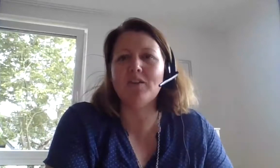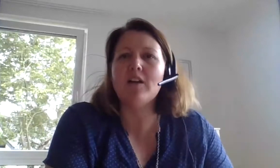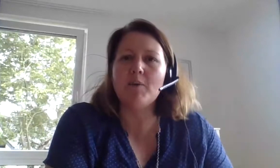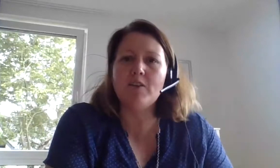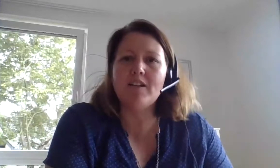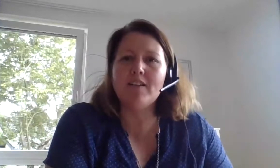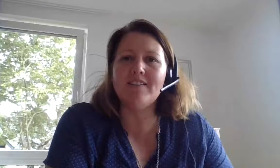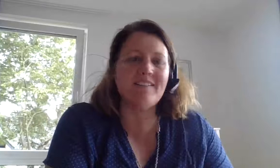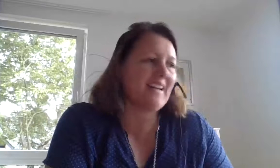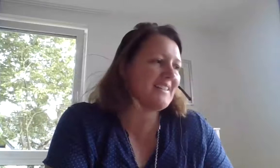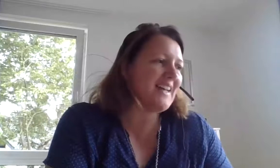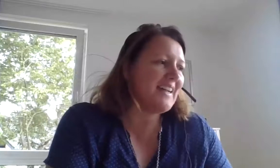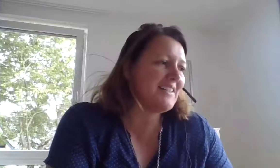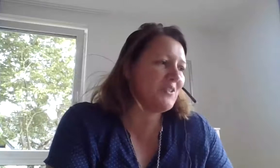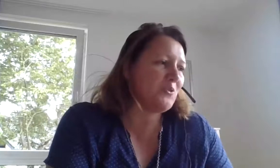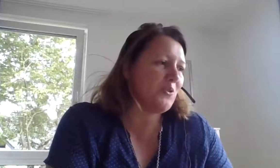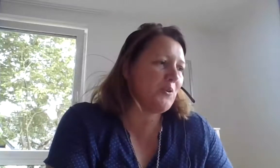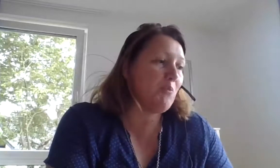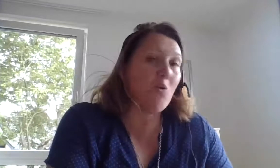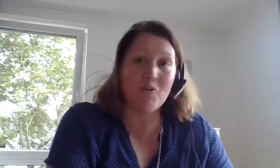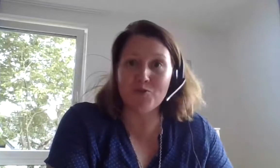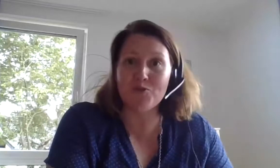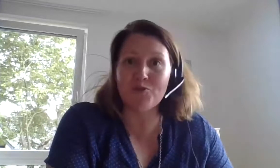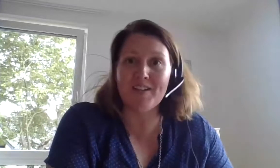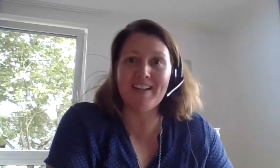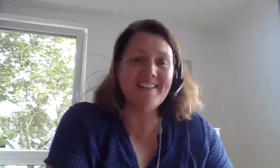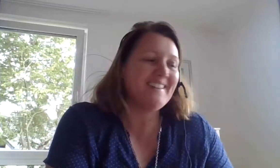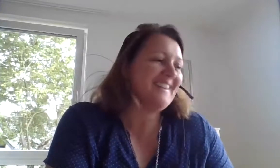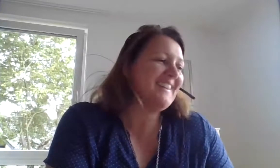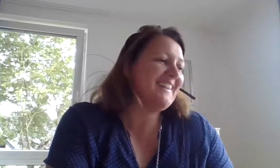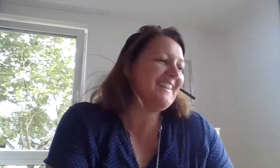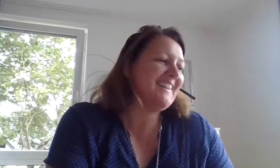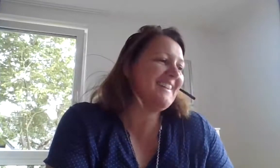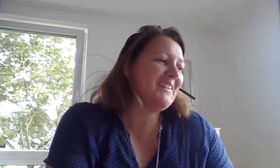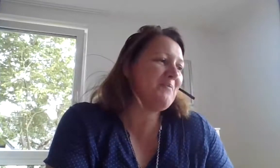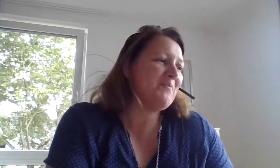لذلك فإنني متشوقة جدا لسماع المزيد اليوم